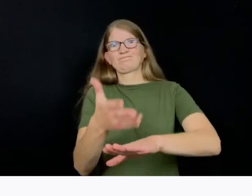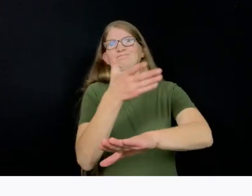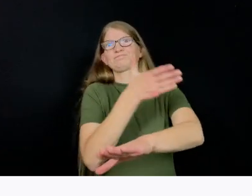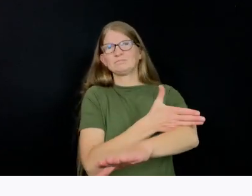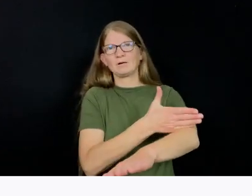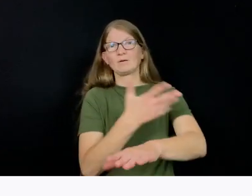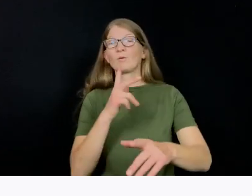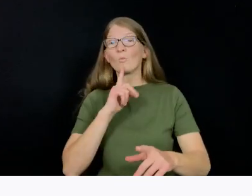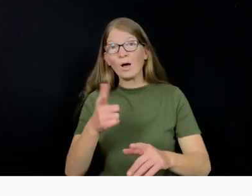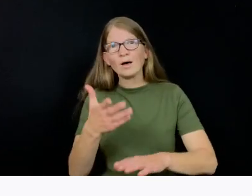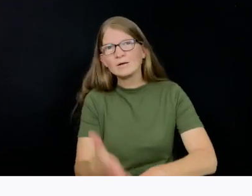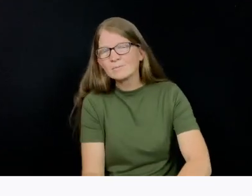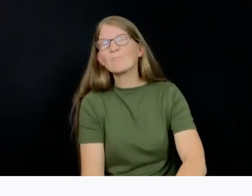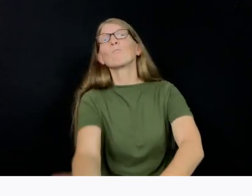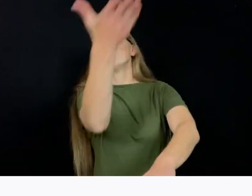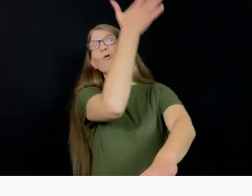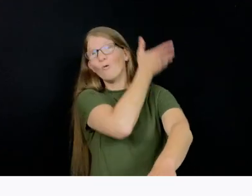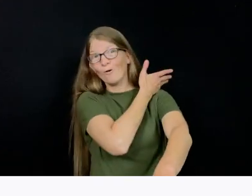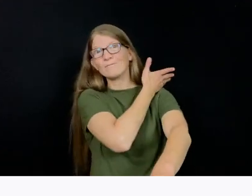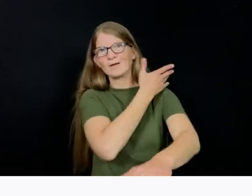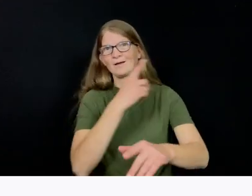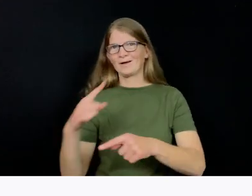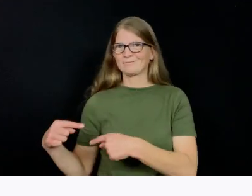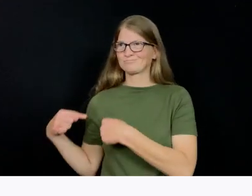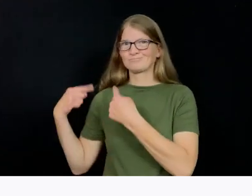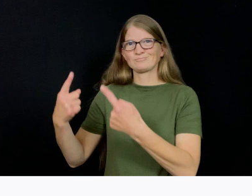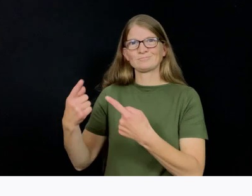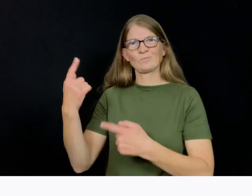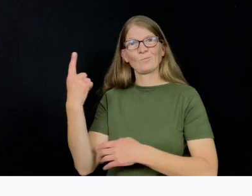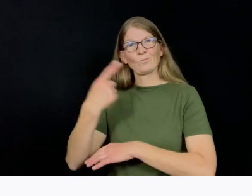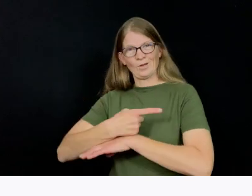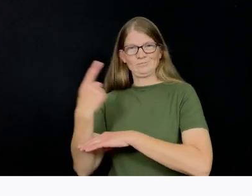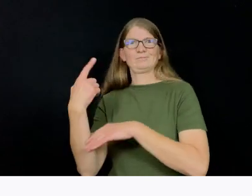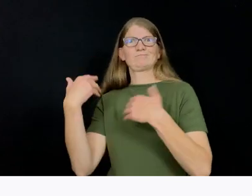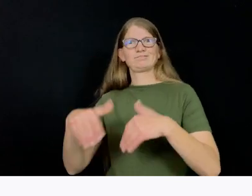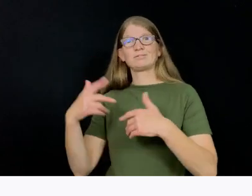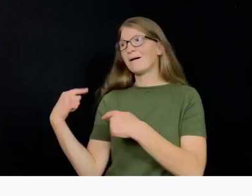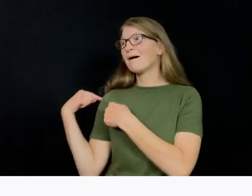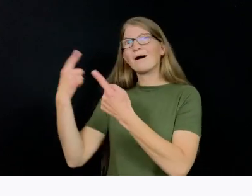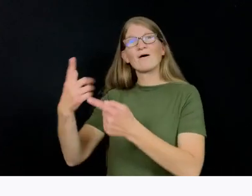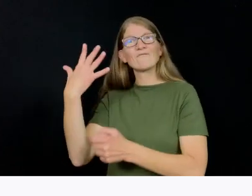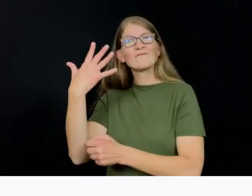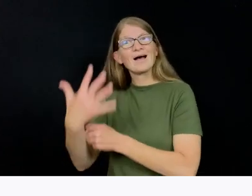سوف يتحسن في هذا اليوم أكثر مما كان عليه في السنوات الخمس الماضية مجتمعة